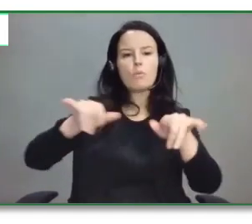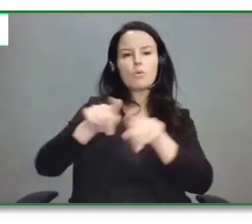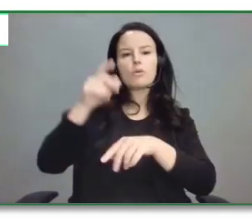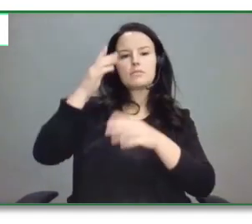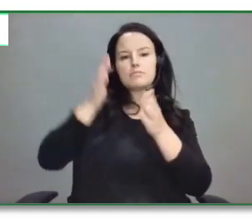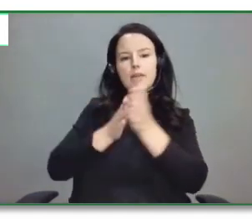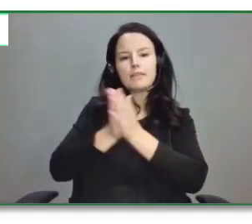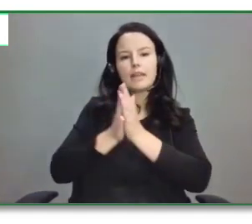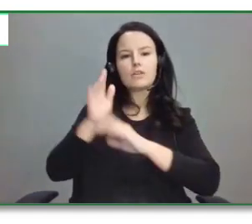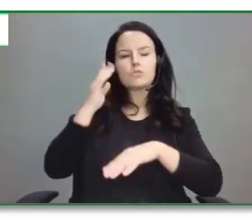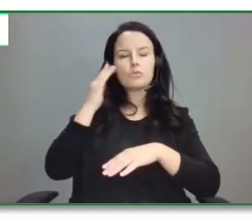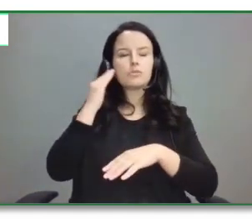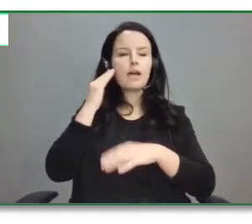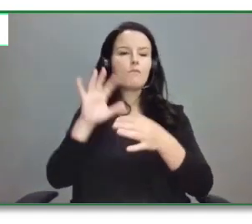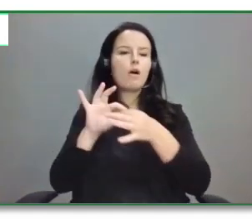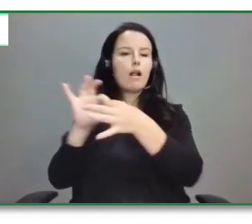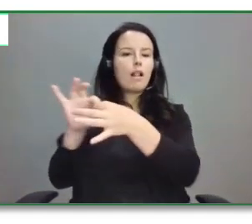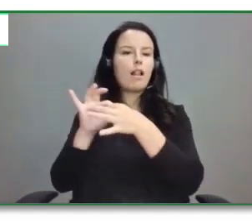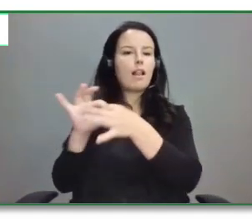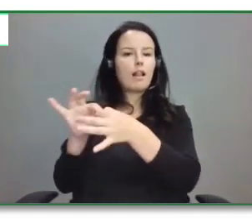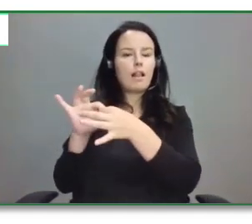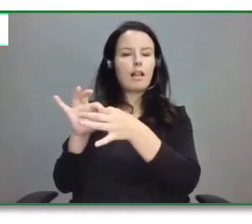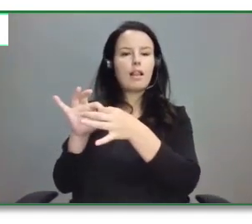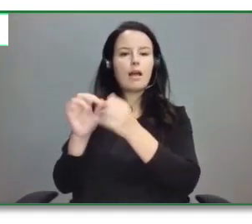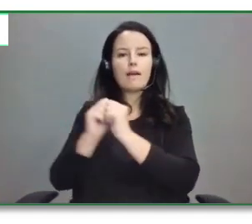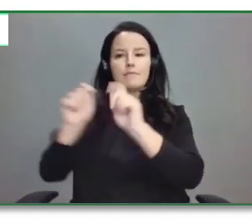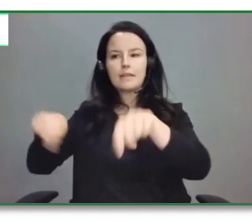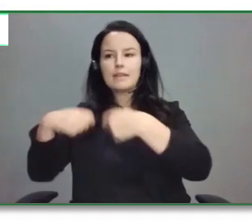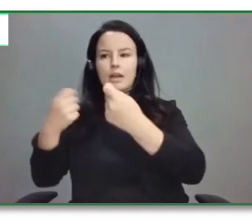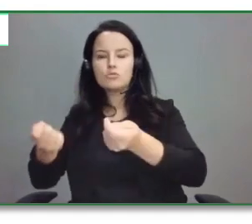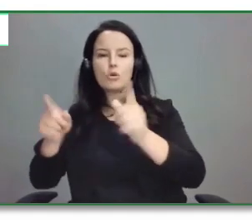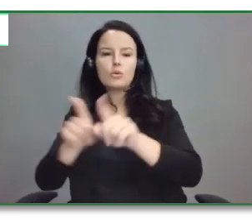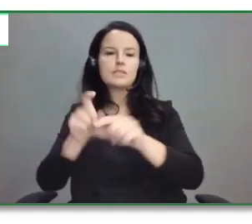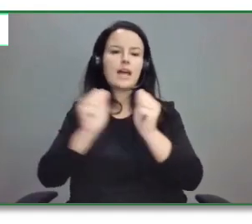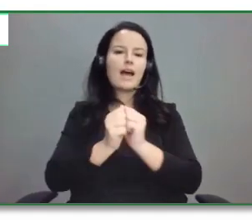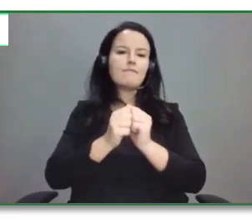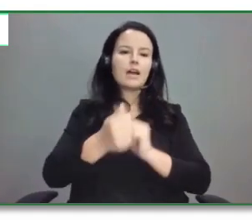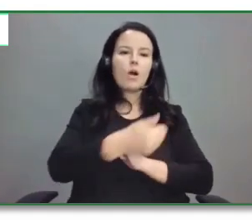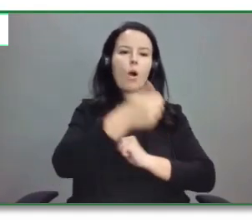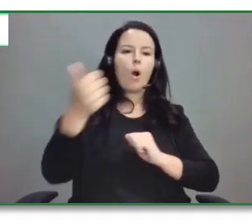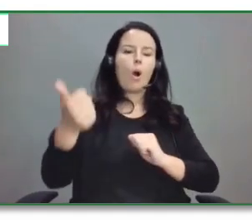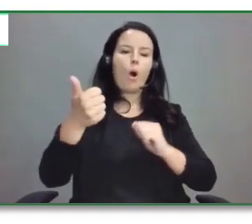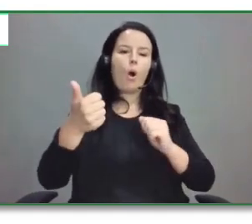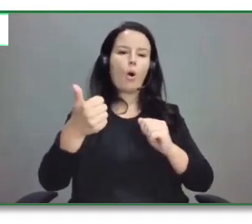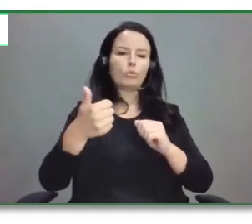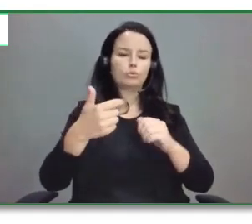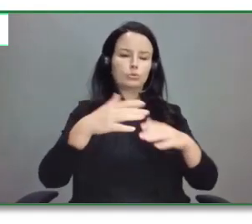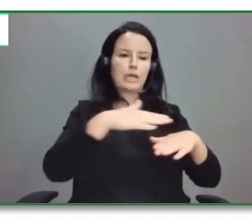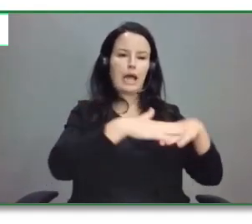des liens à la nature et les autres intersectionnistes surtout auprès des